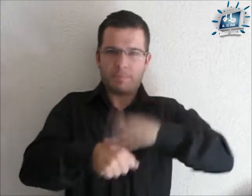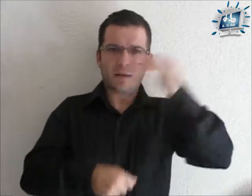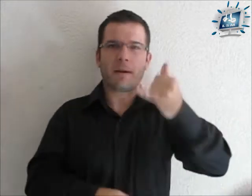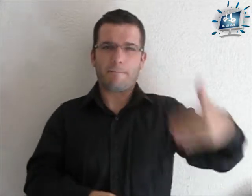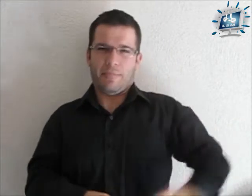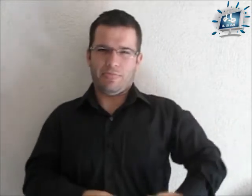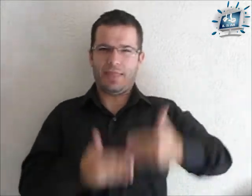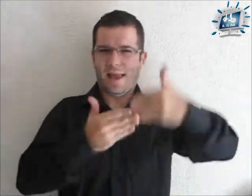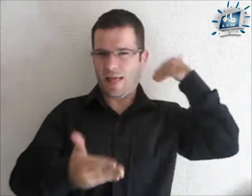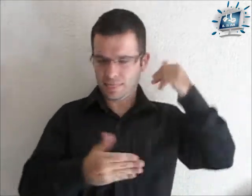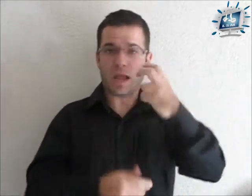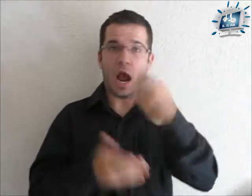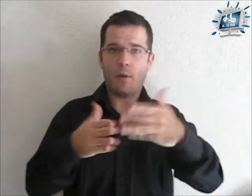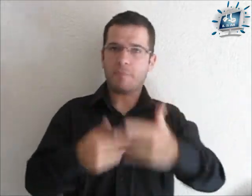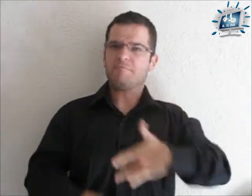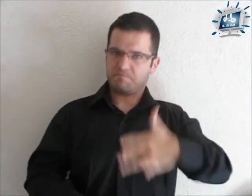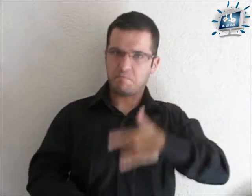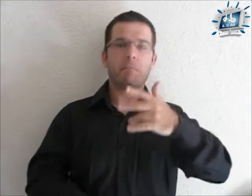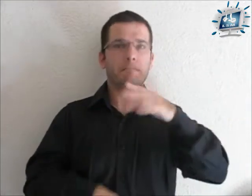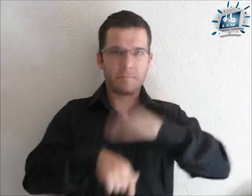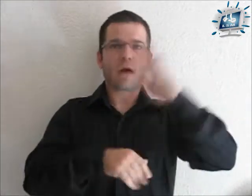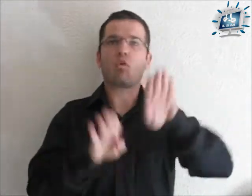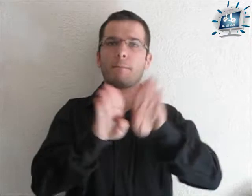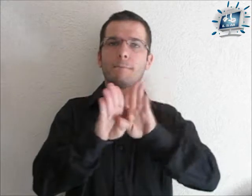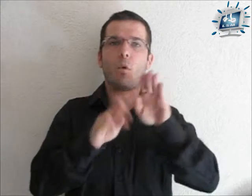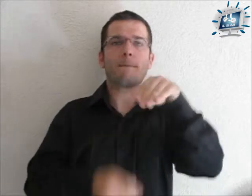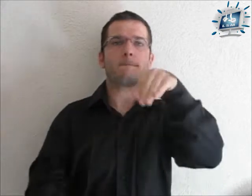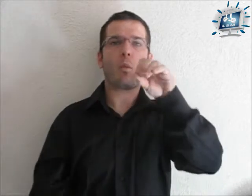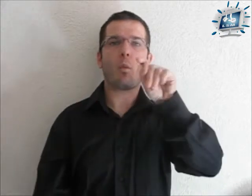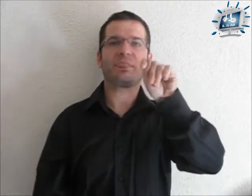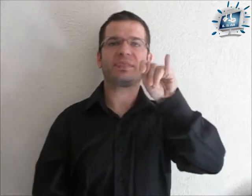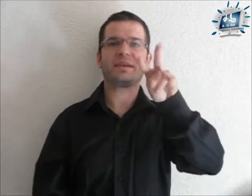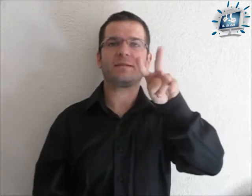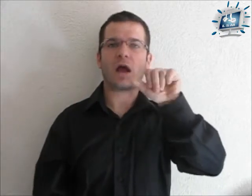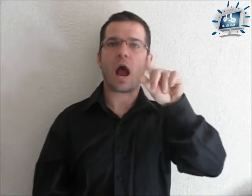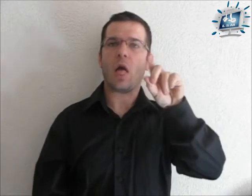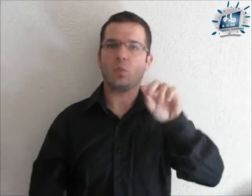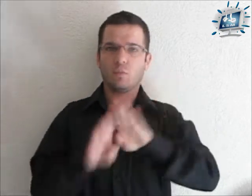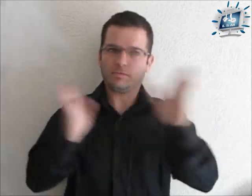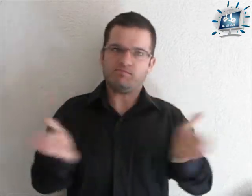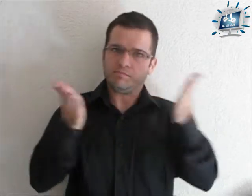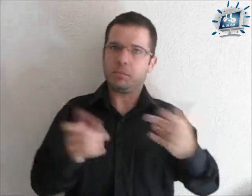recuperar de lo que ha lesionado. Ahora siente más motivado